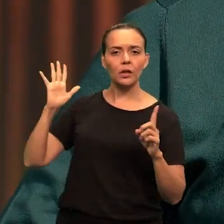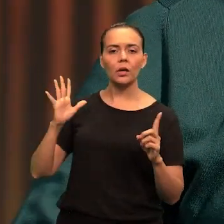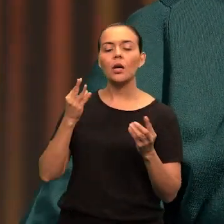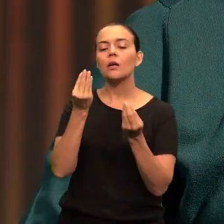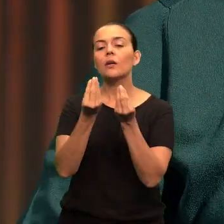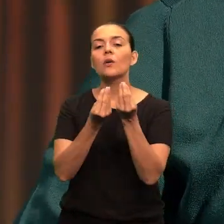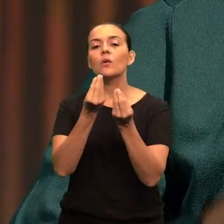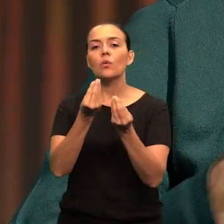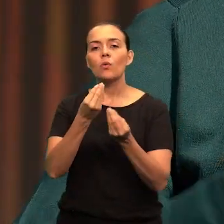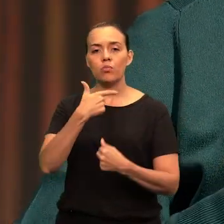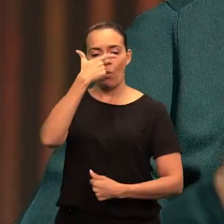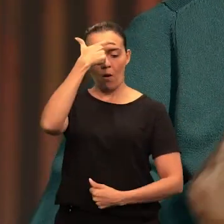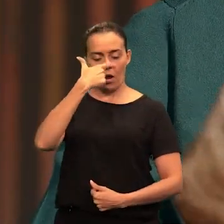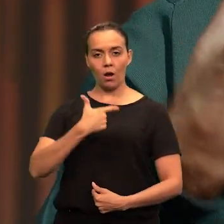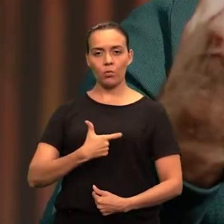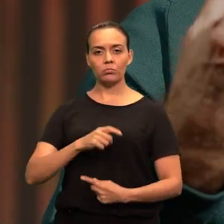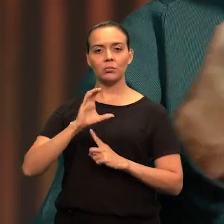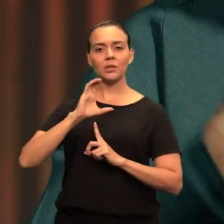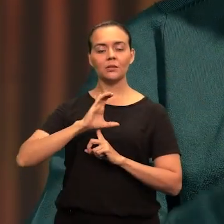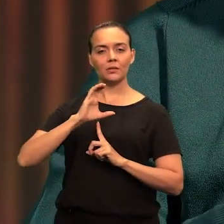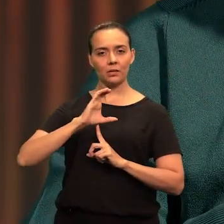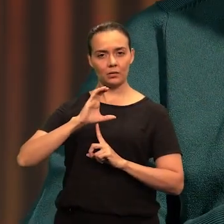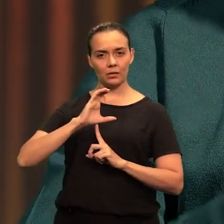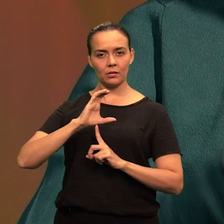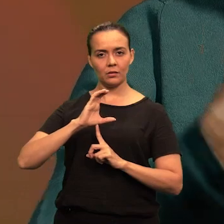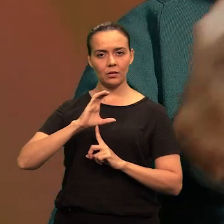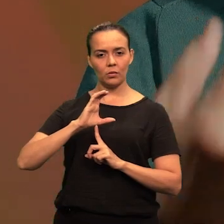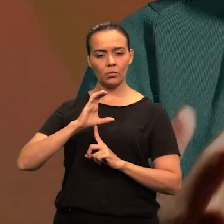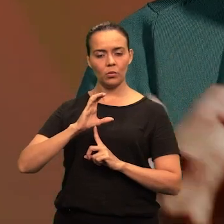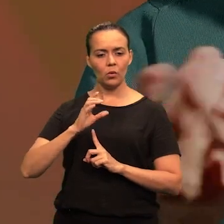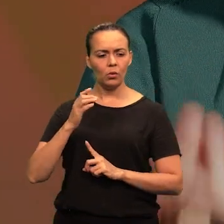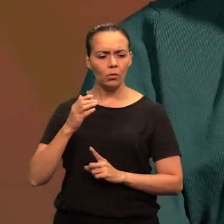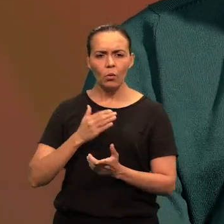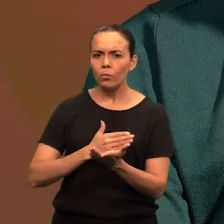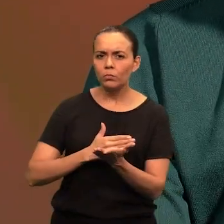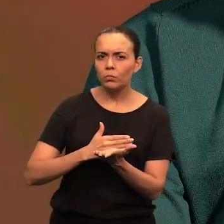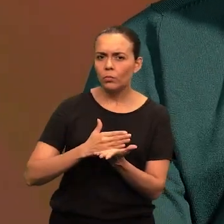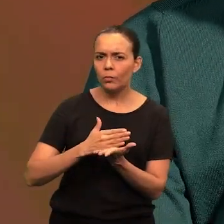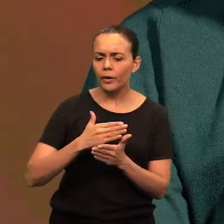o que é, como é que eu, cidadão, participo desse processo?